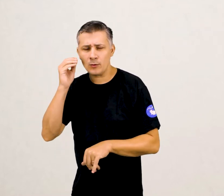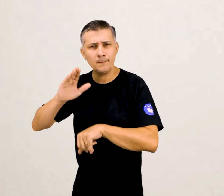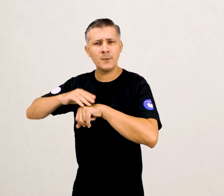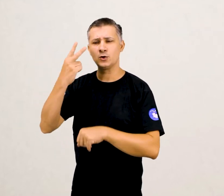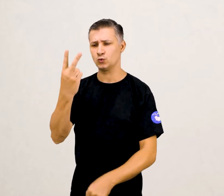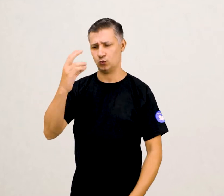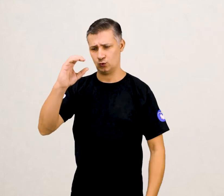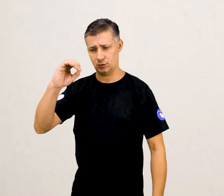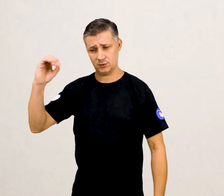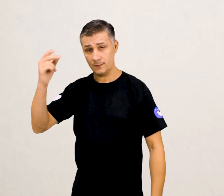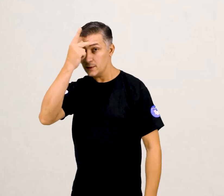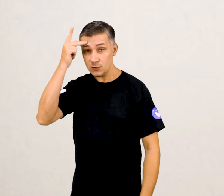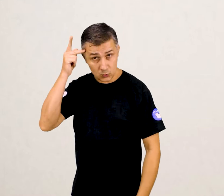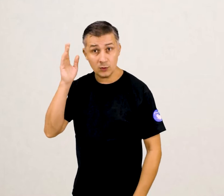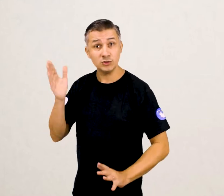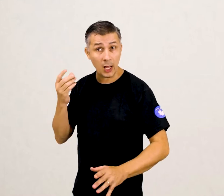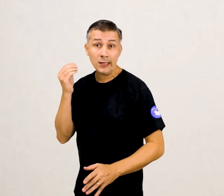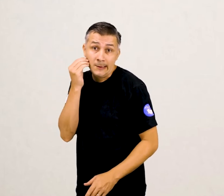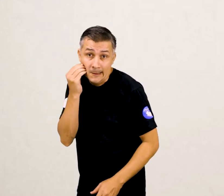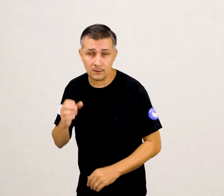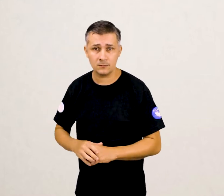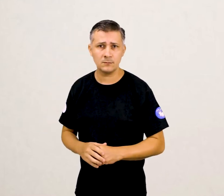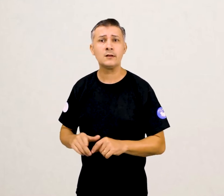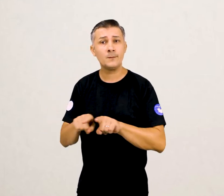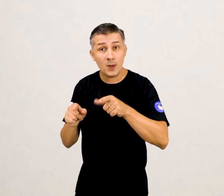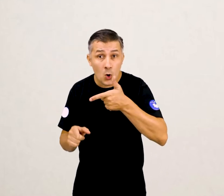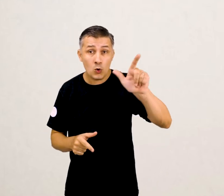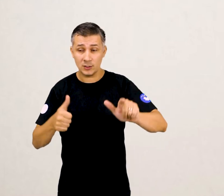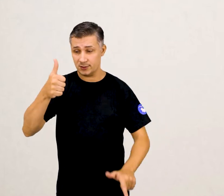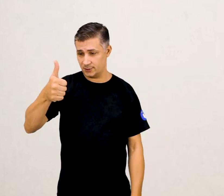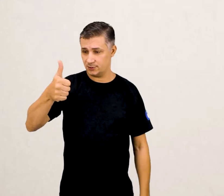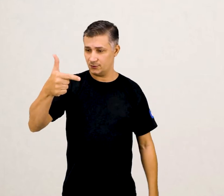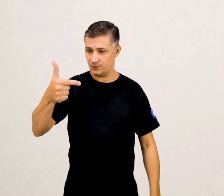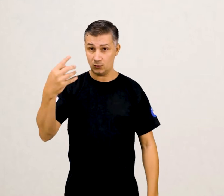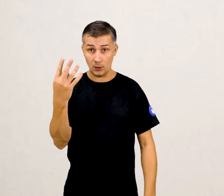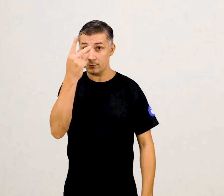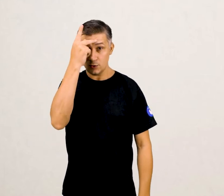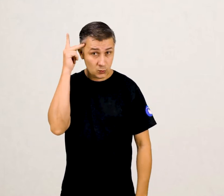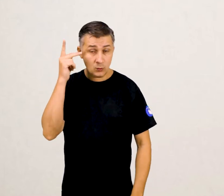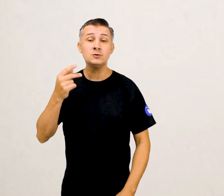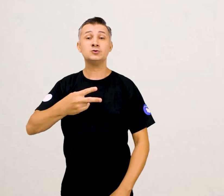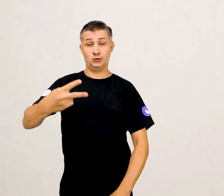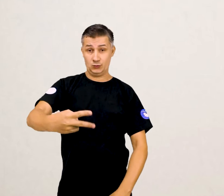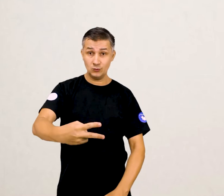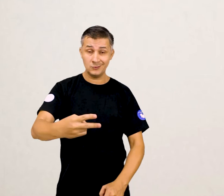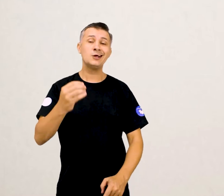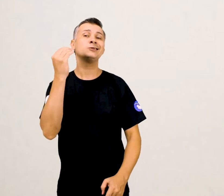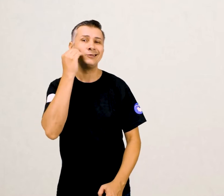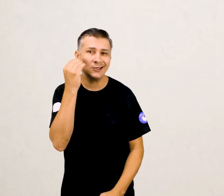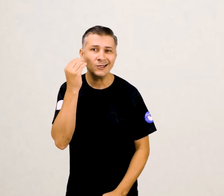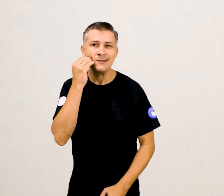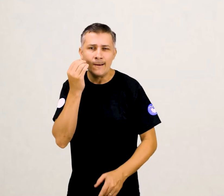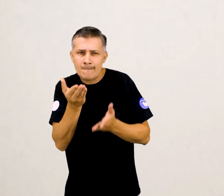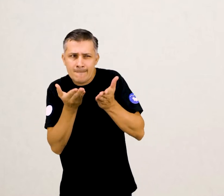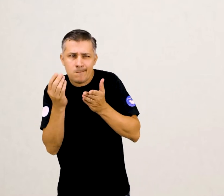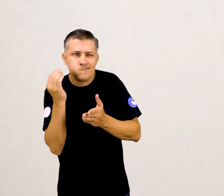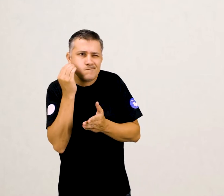E outras 124 pessoas estão sendo recrutadas para uma segunda fase de testes clínicos,